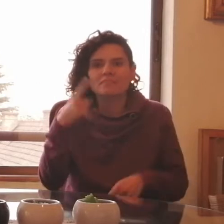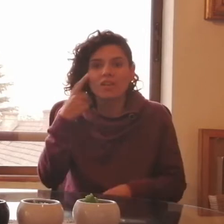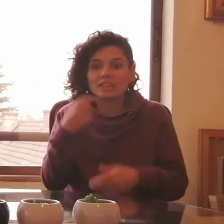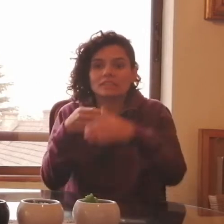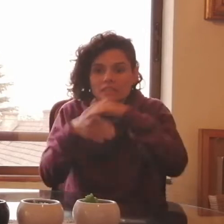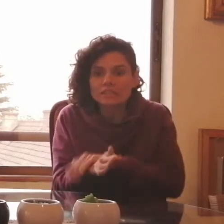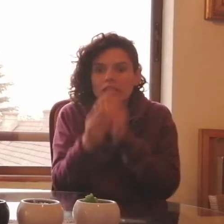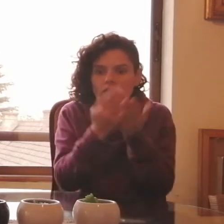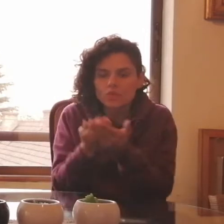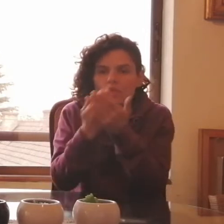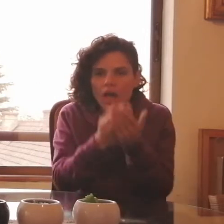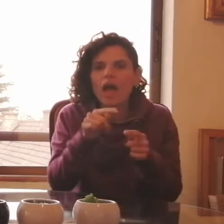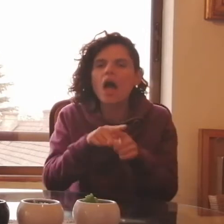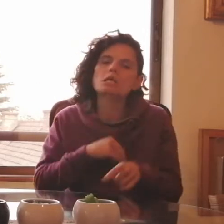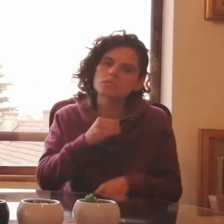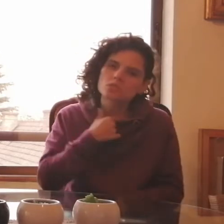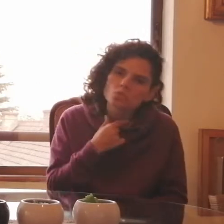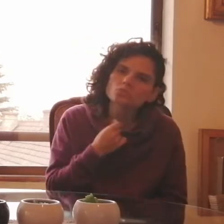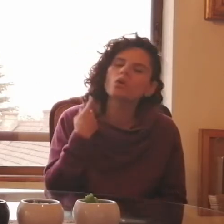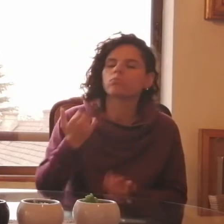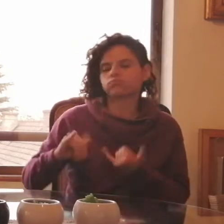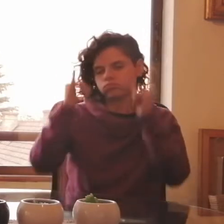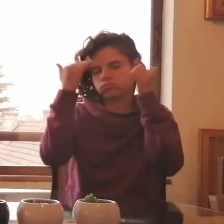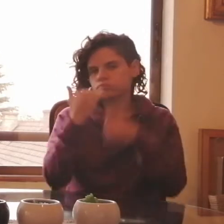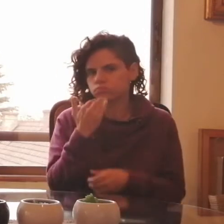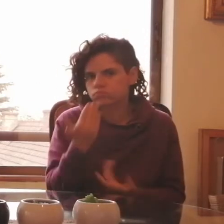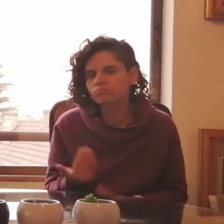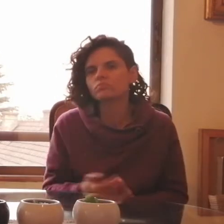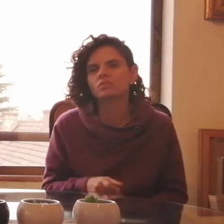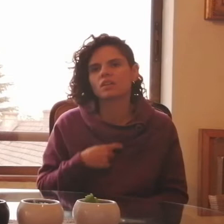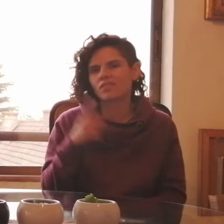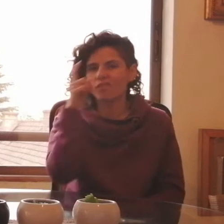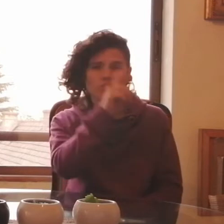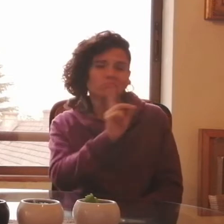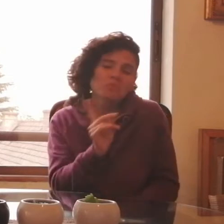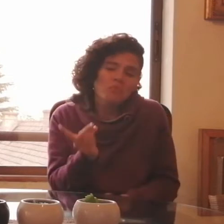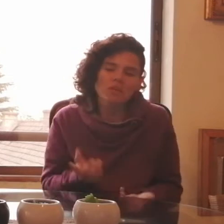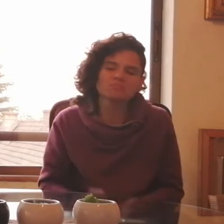y todo si me gustó, lo pasé super bien, no se me hizo difícil en realidad